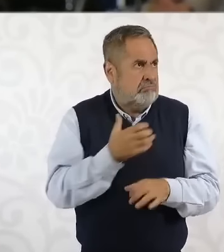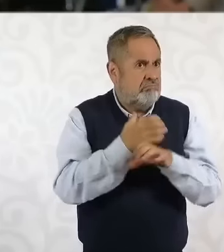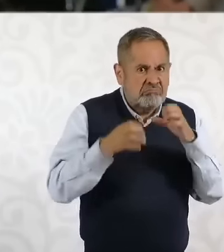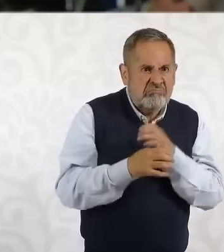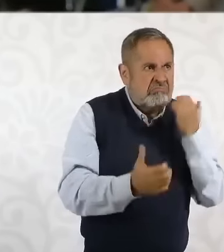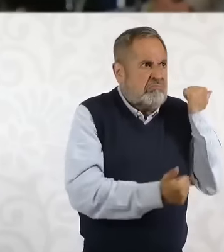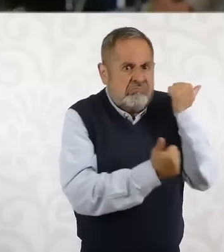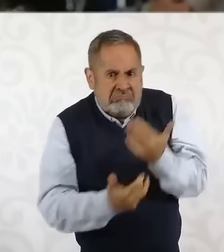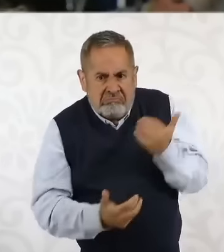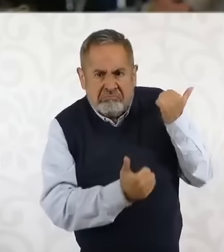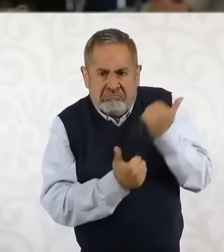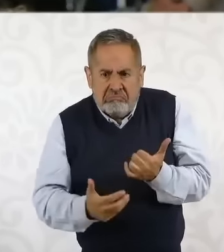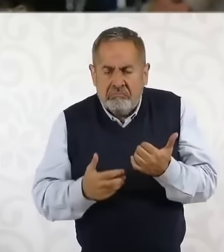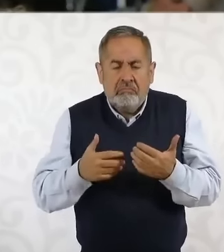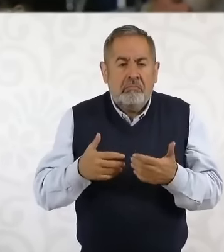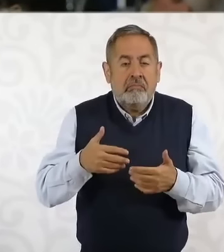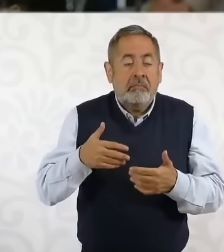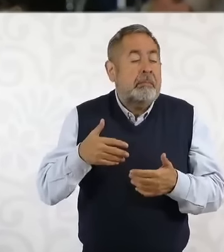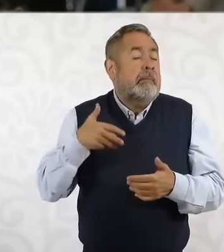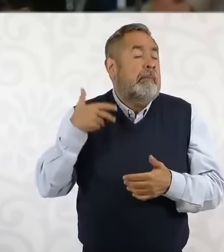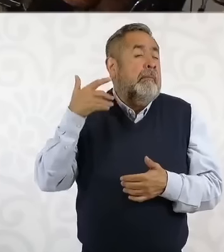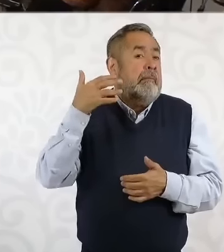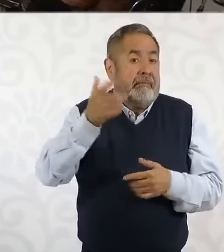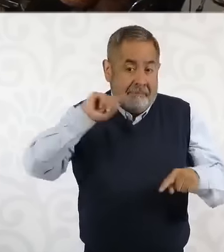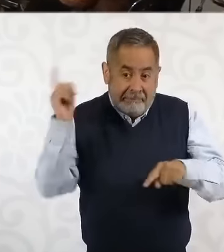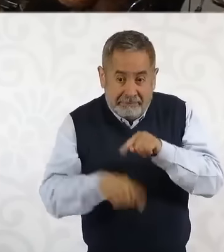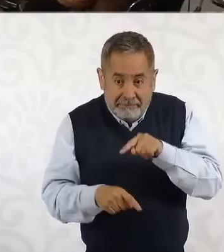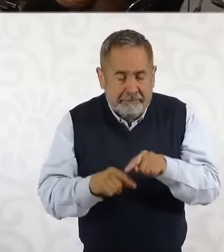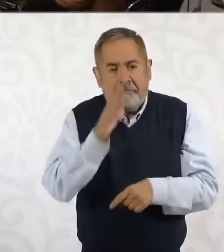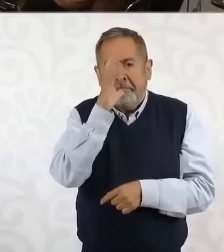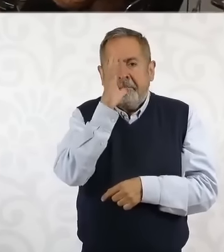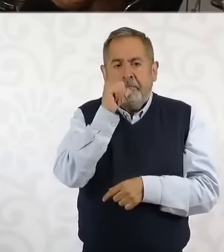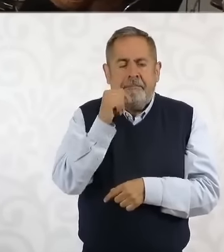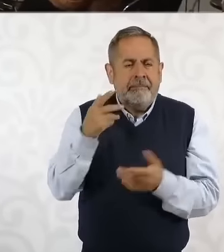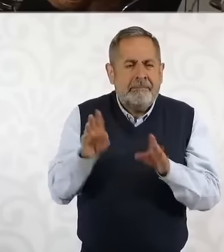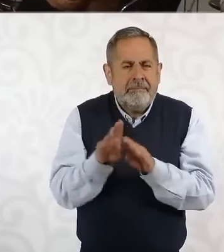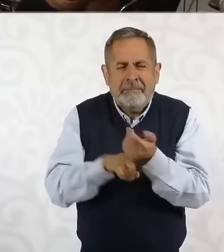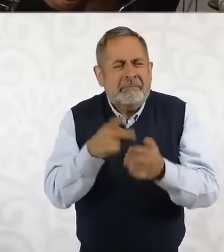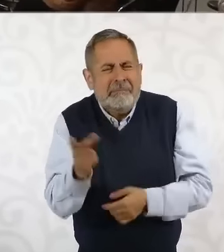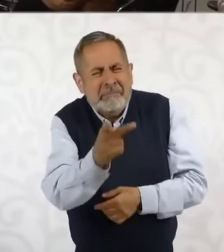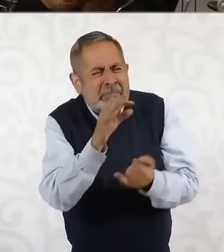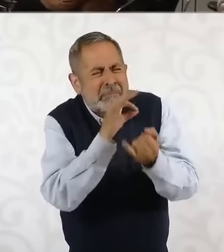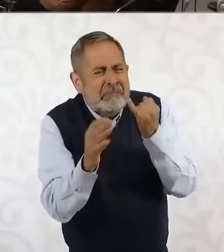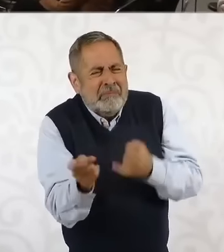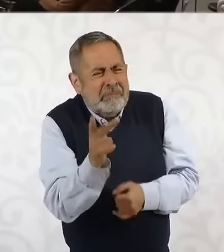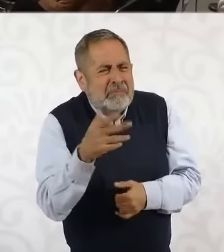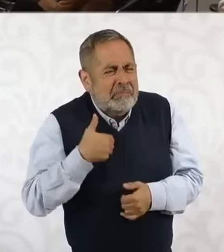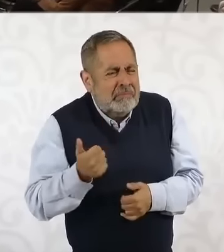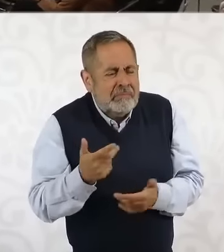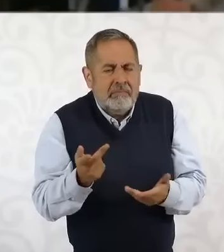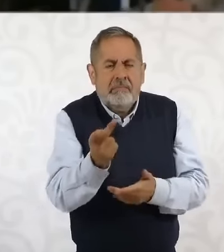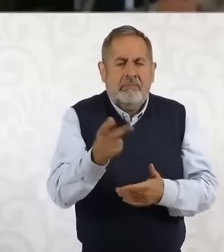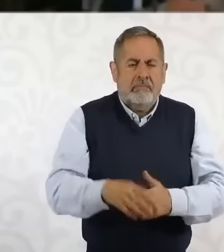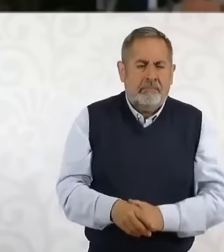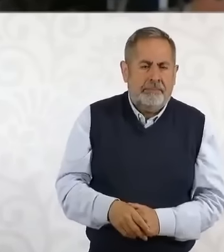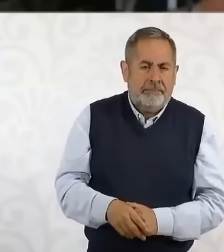es tomaría décadas sustituirlo. ¿En qué sentido lo preguntas tu última parte? La la cómo se está